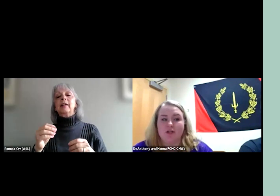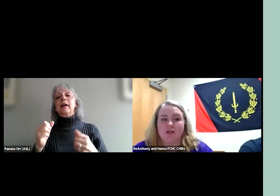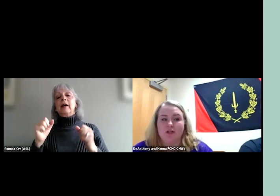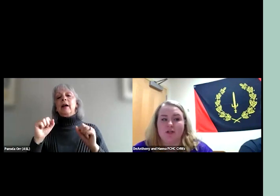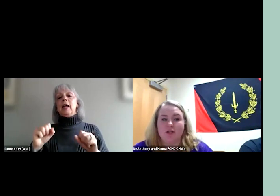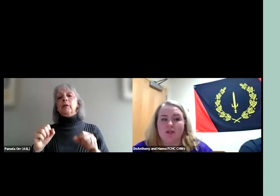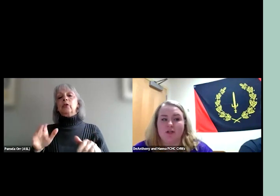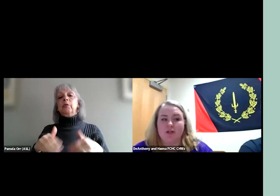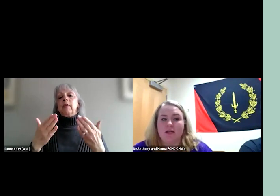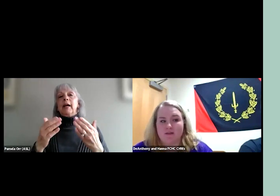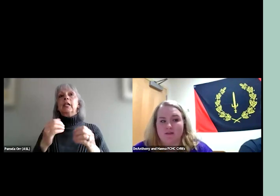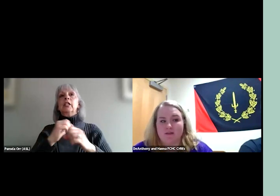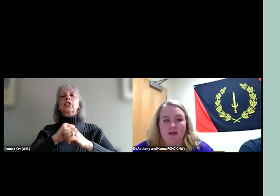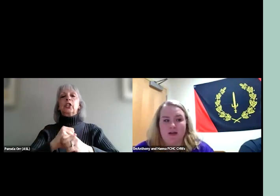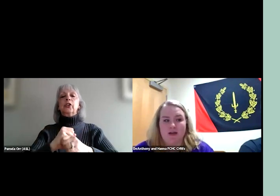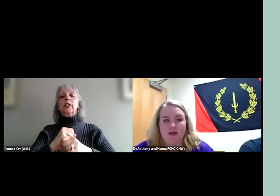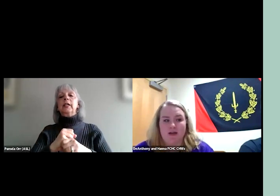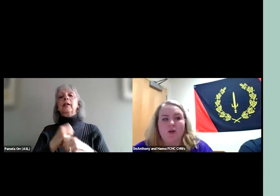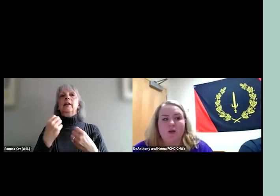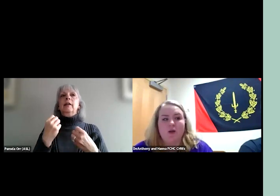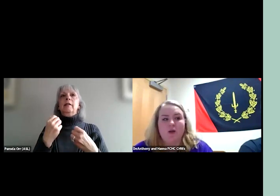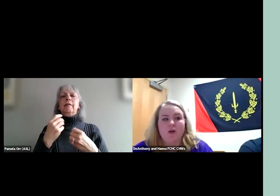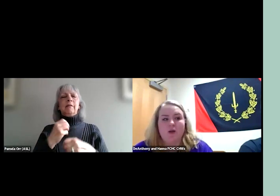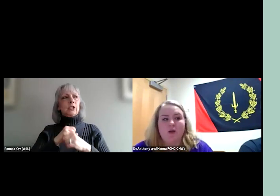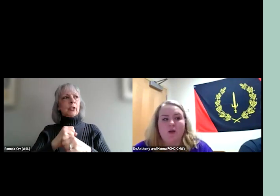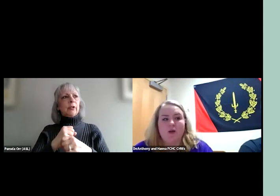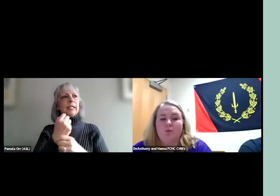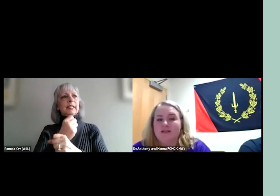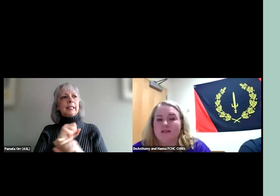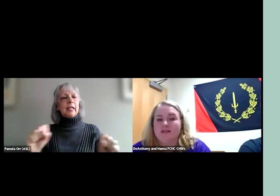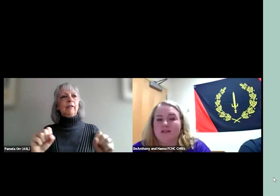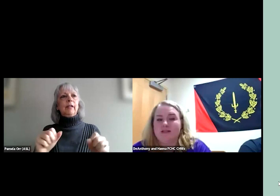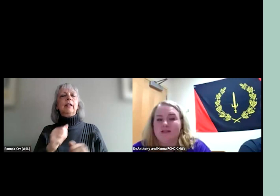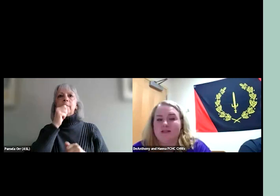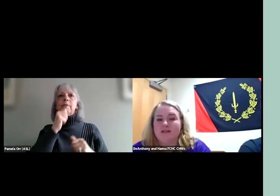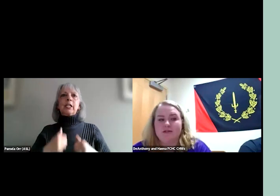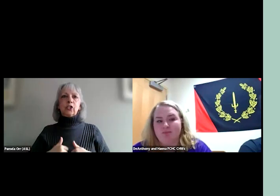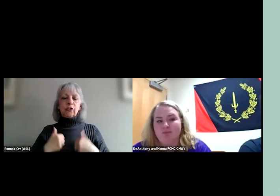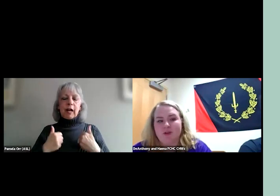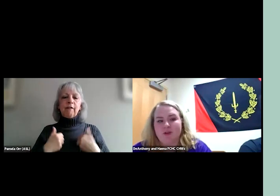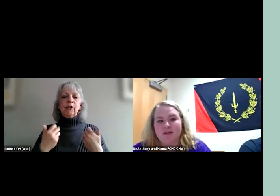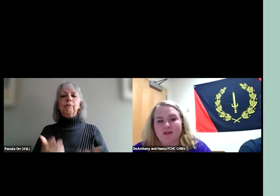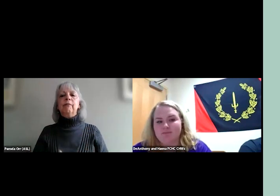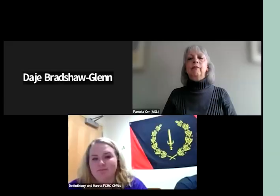seguridad, estabilidad, salvaguarda y supervivencia, que serán explicados a continuación por Daje. Siguiente diapositiva.